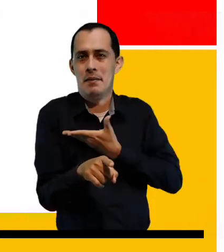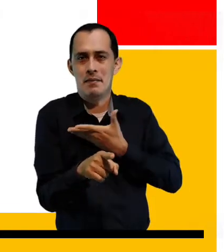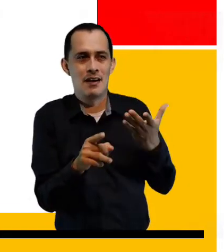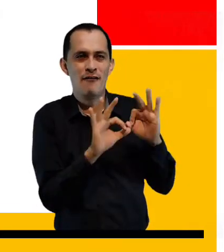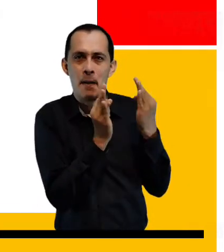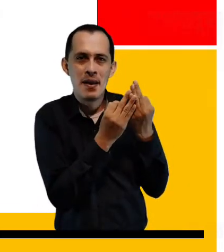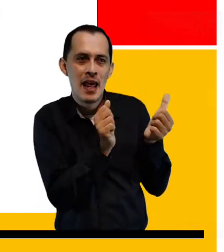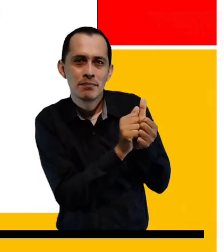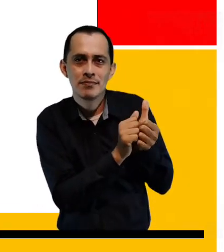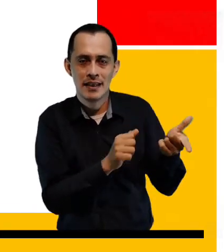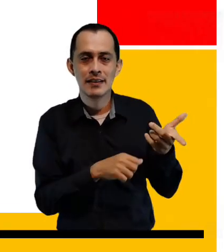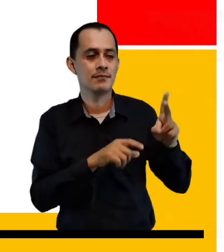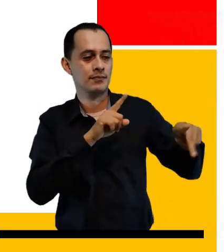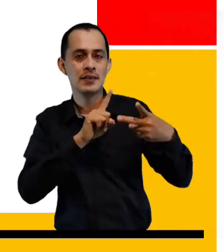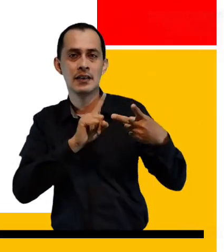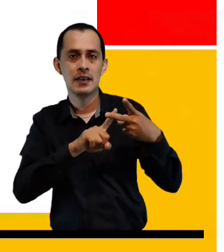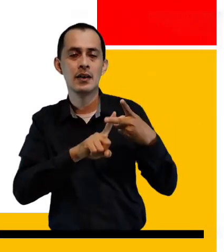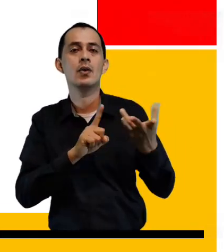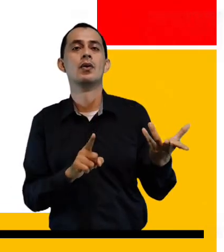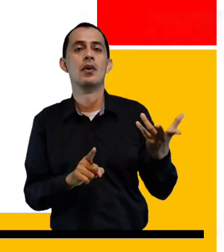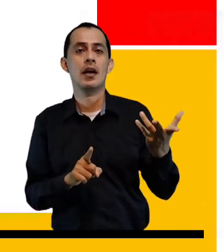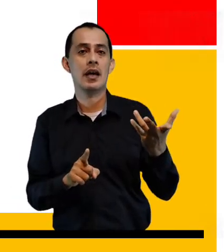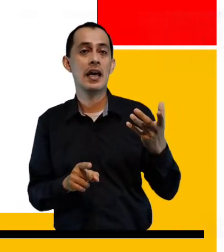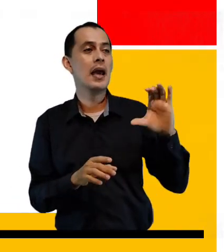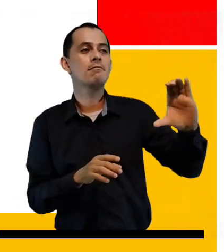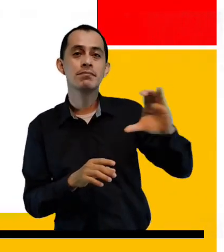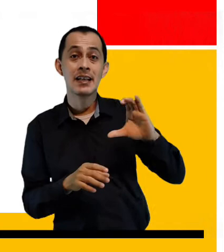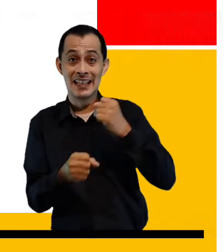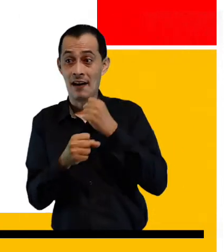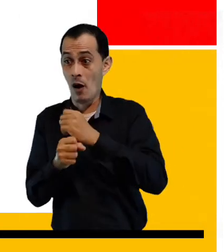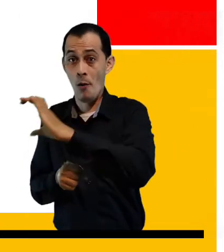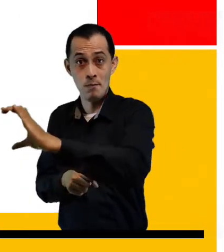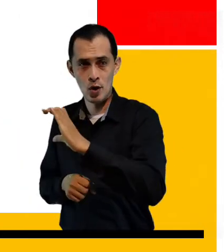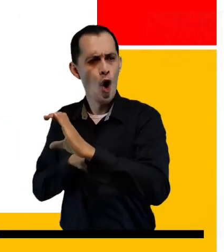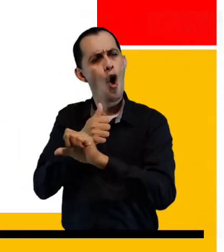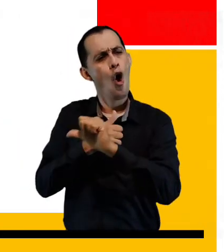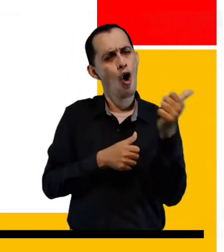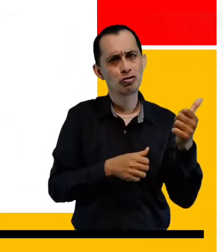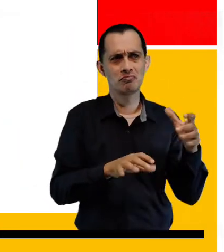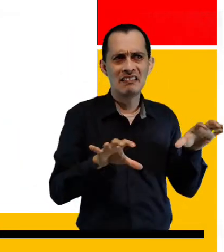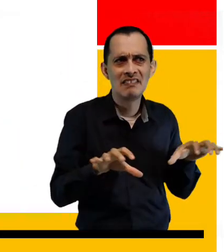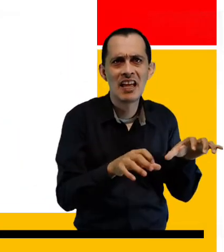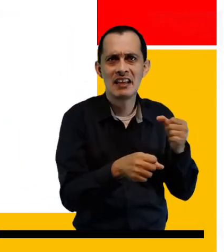no laborales, las cuentas corrientes y de ahorro que se posee, los bienes patrimoniales con sus